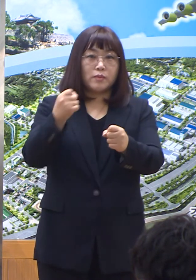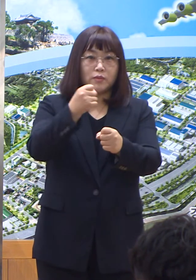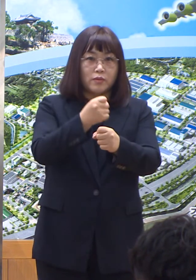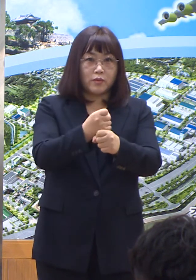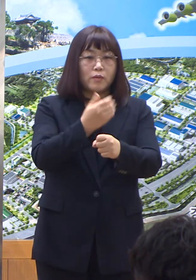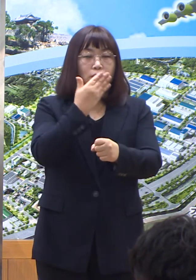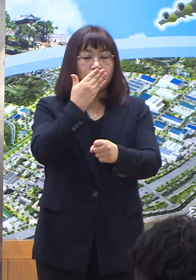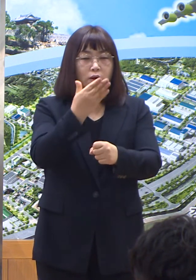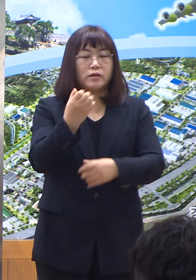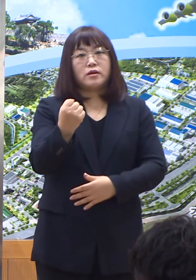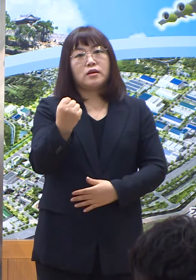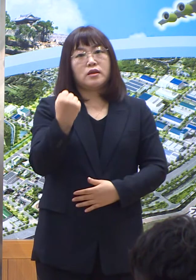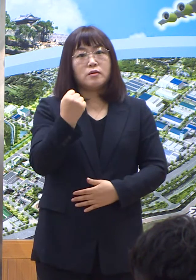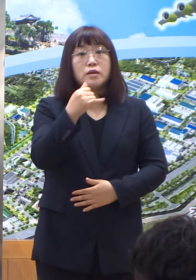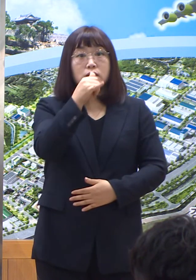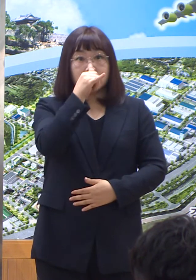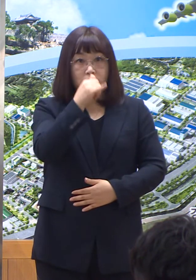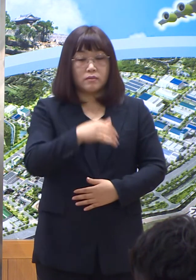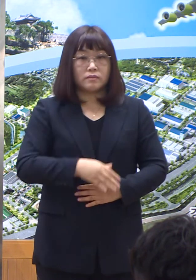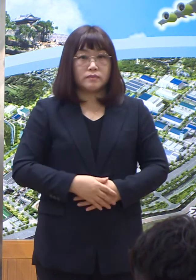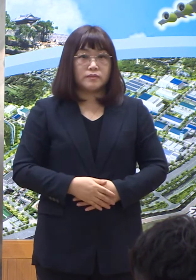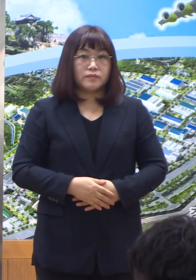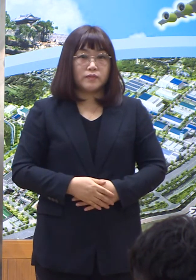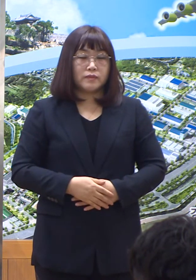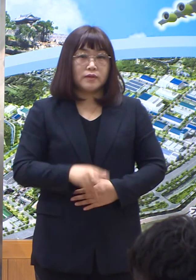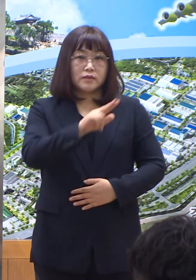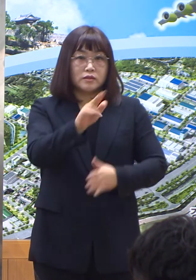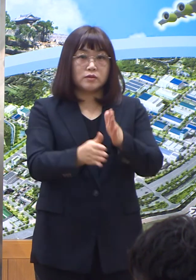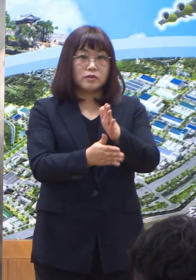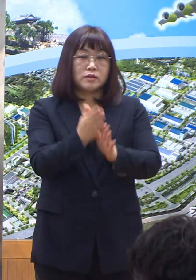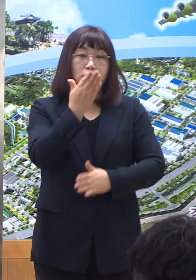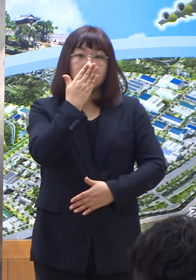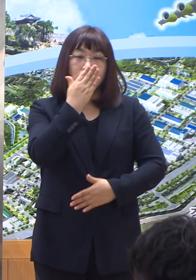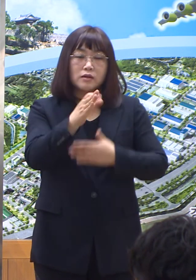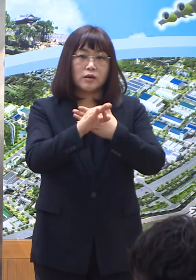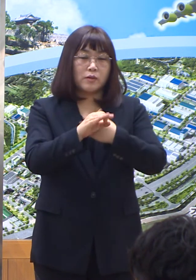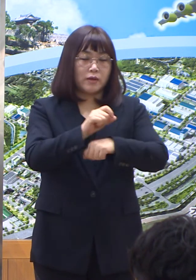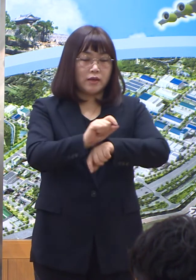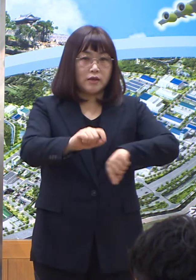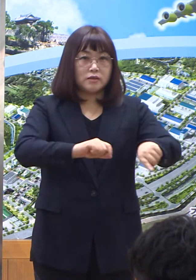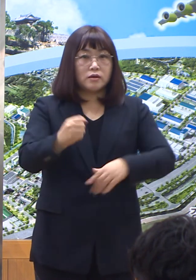역량이 있습니다. 우리 시는 가용한 행정력을 총 동원하여